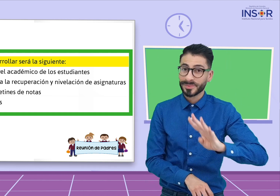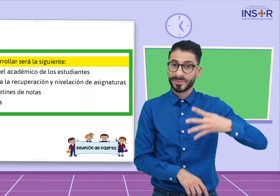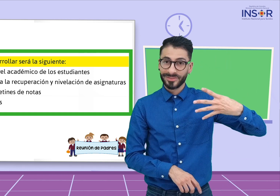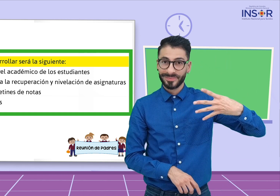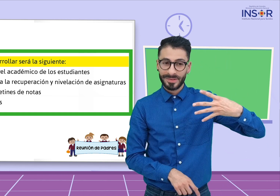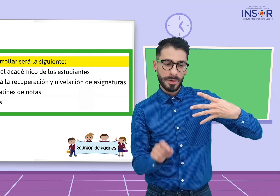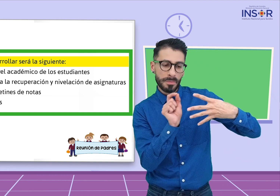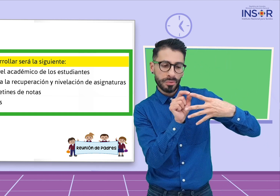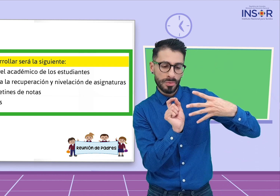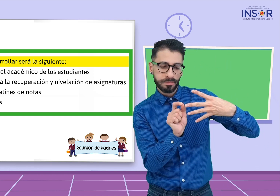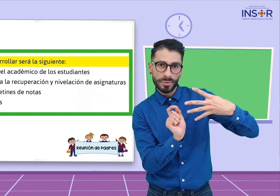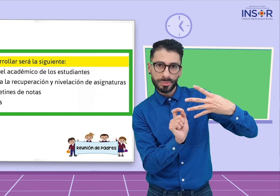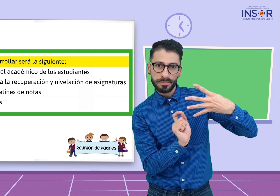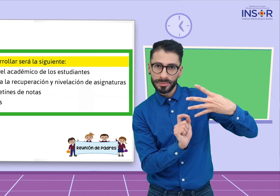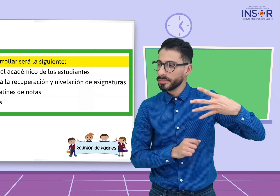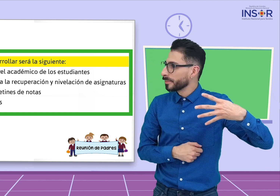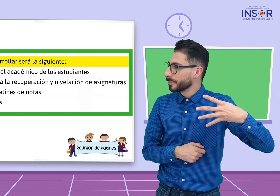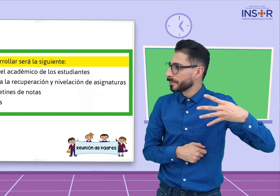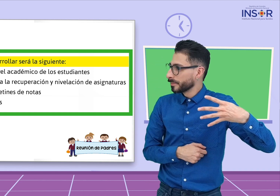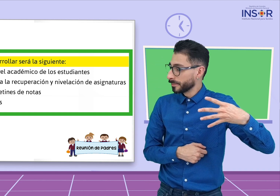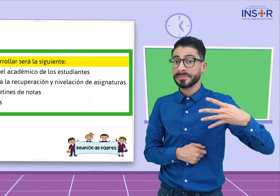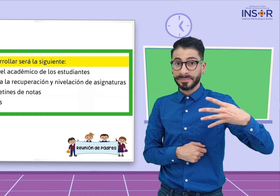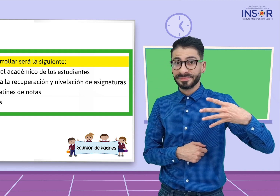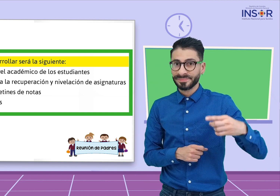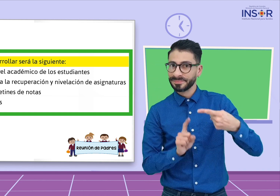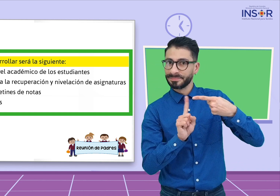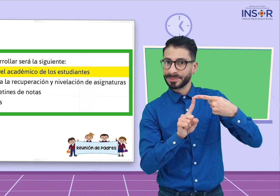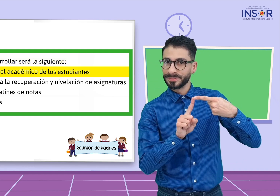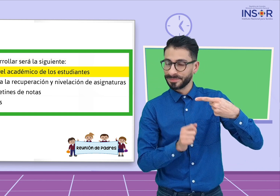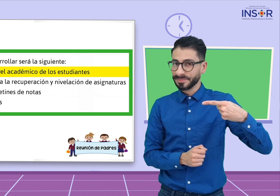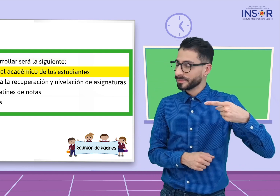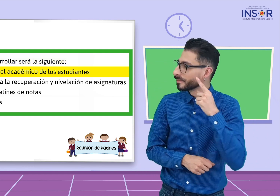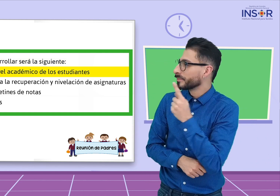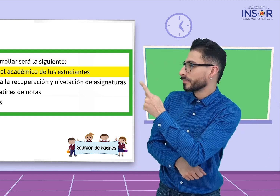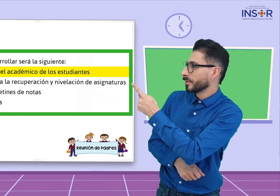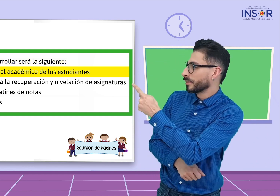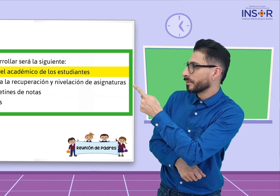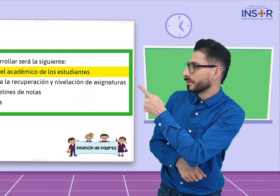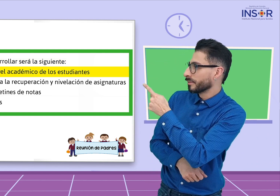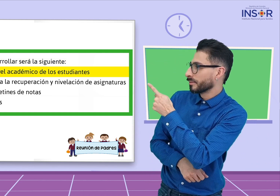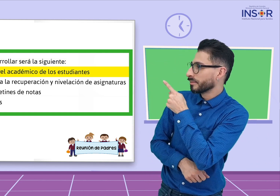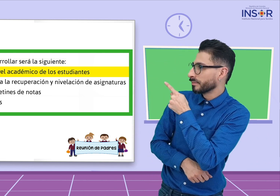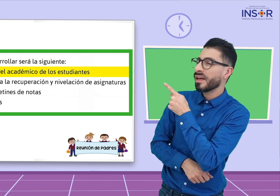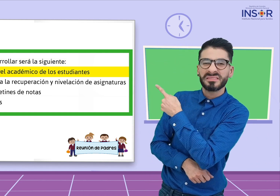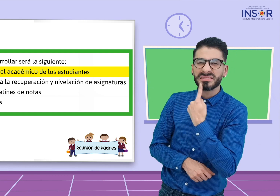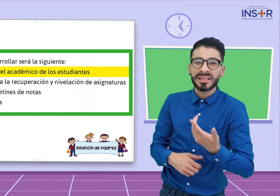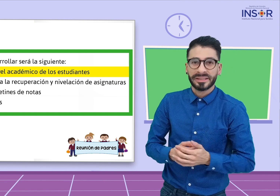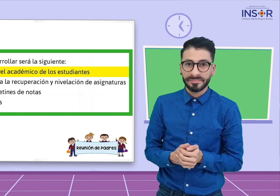Son 4 puntos. El primero ahí dice: